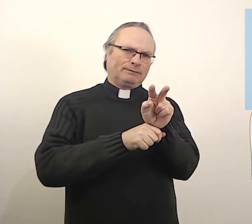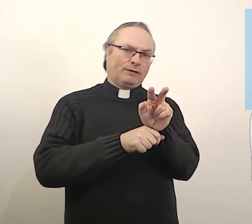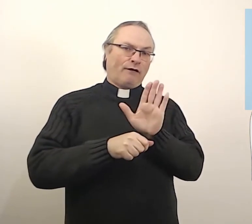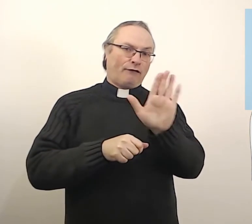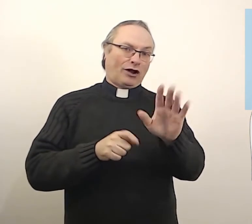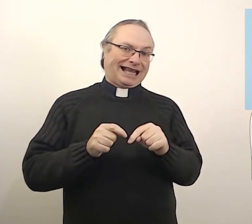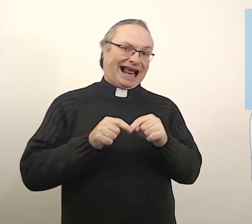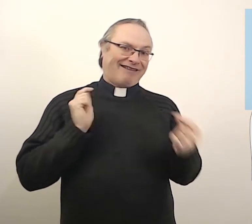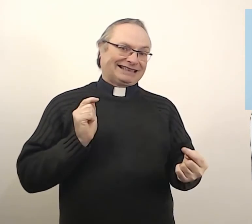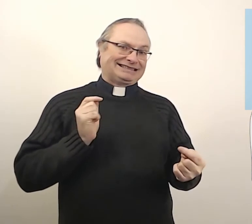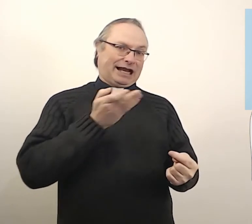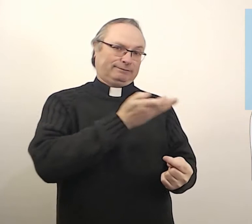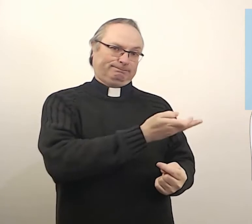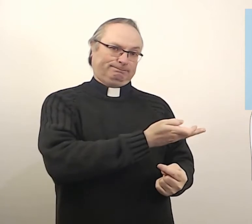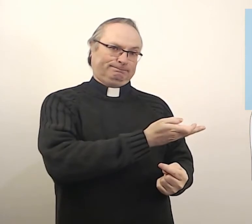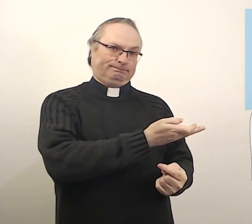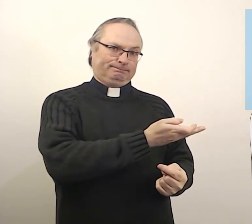votre adversaire,